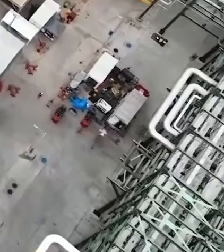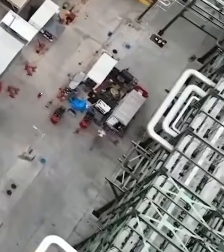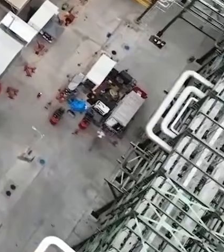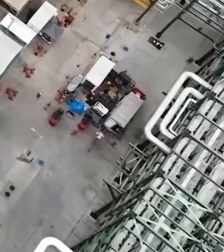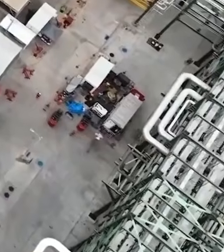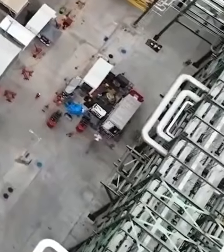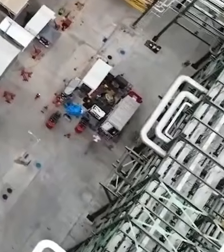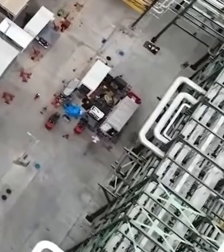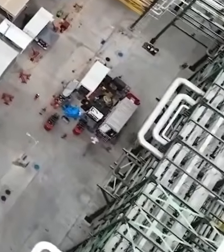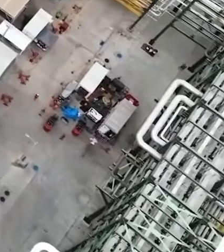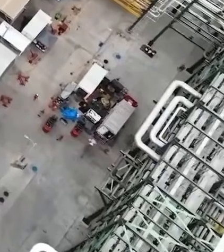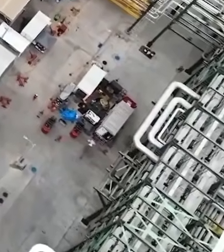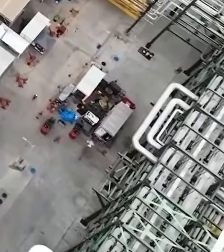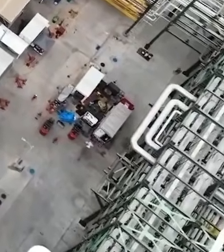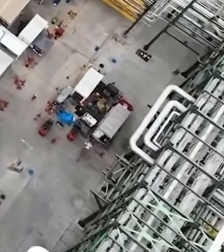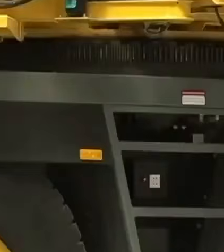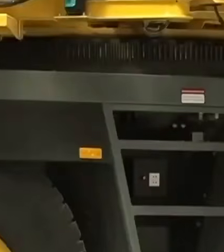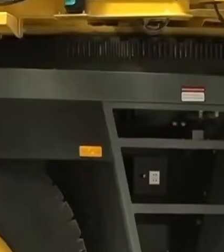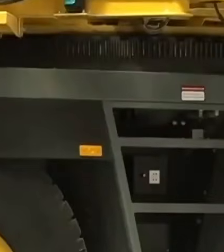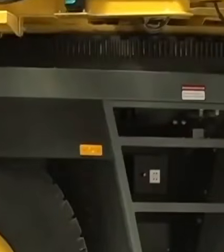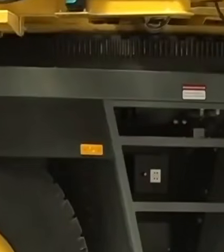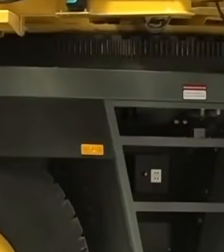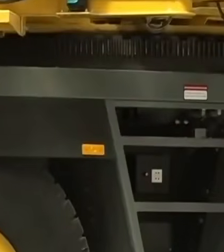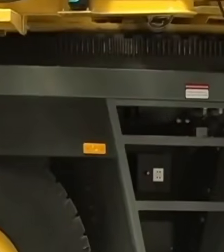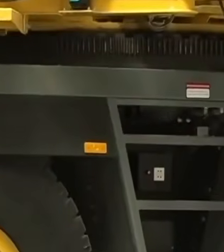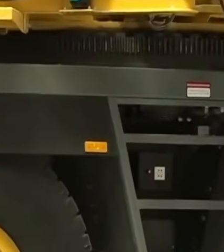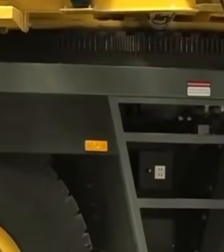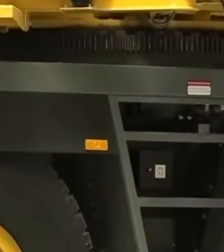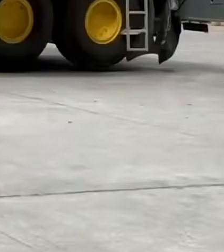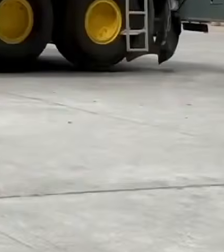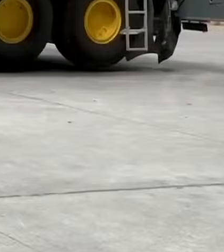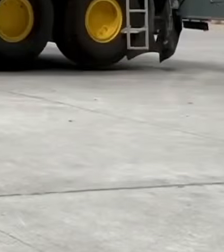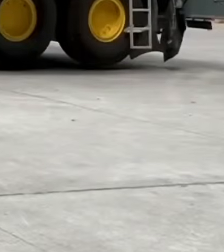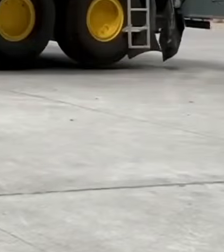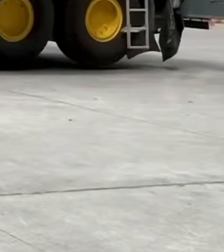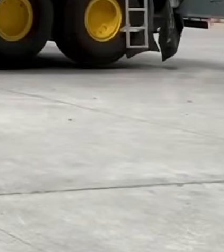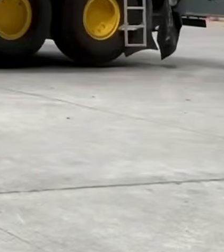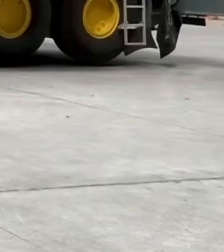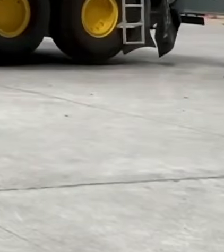un esfuerzo tremendo para construir la refena de dos bocas y ya nos está dando